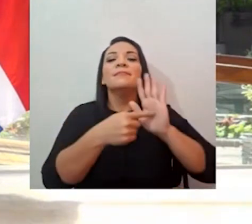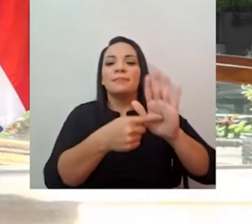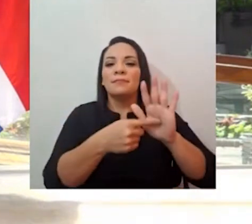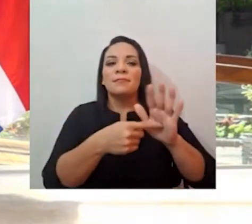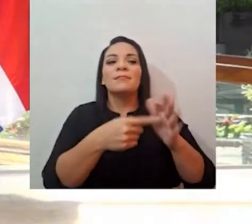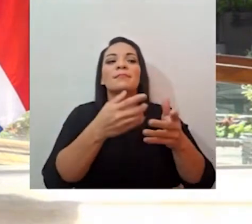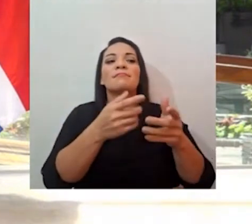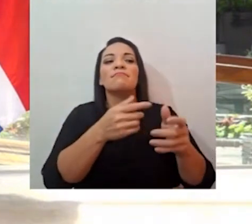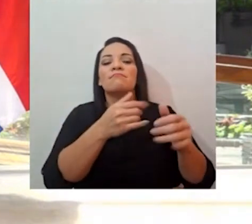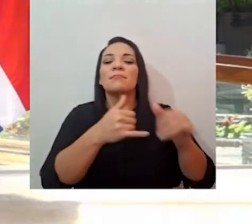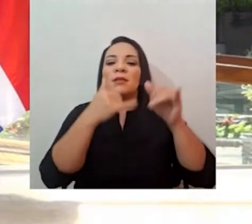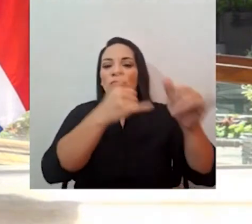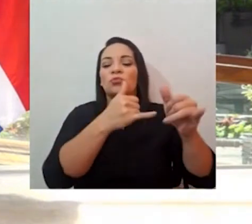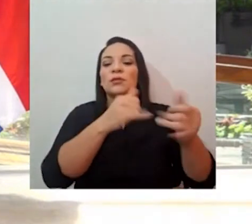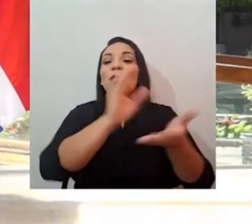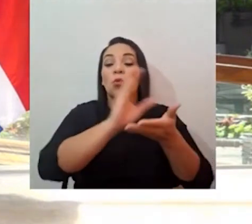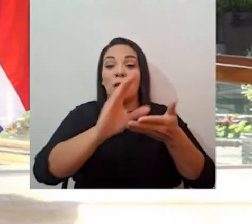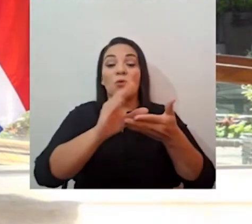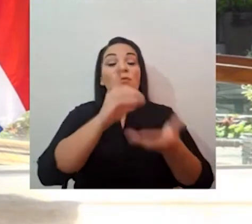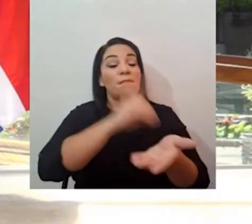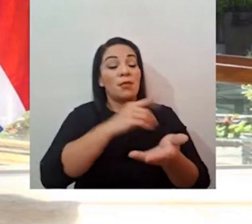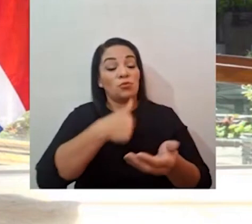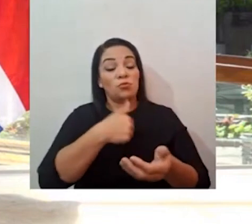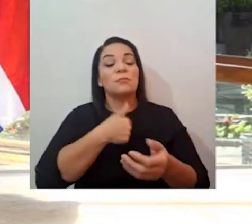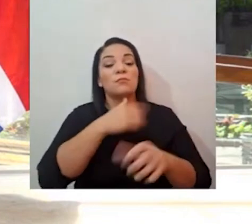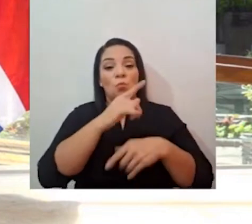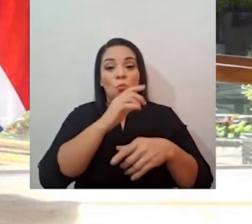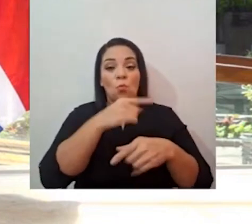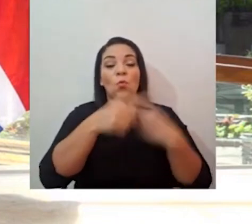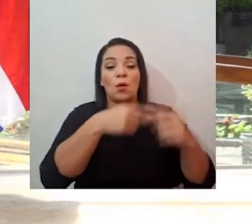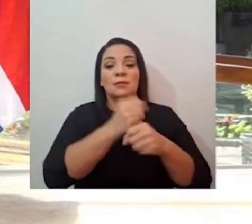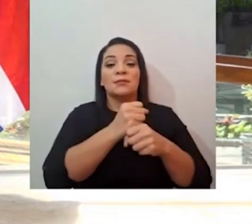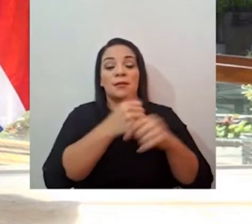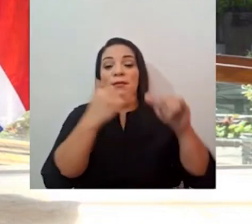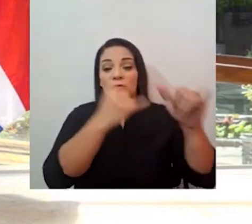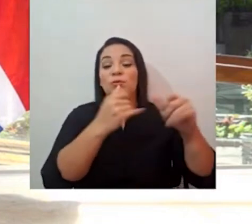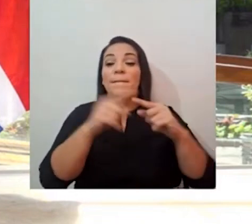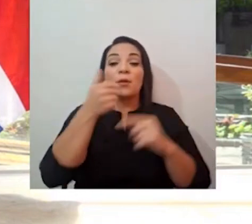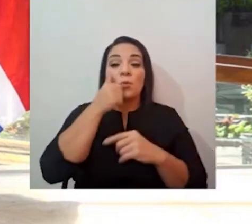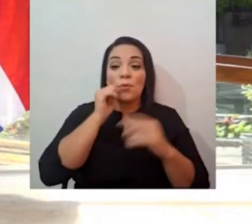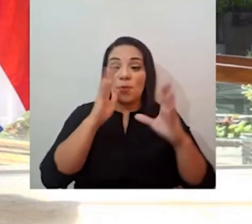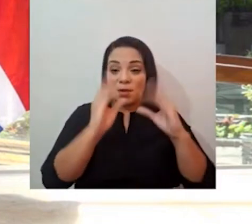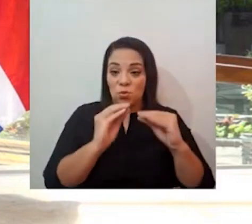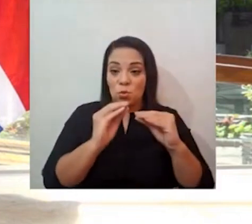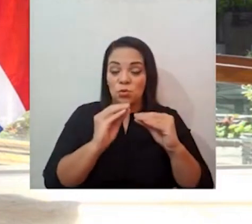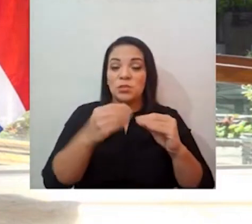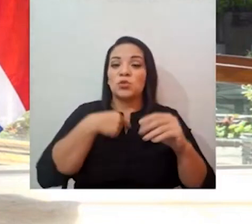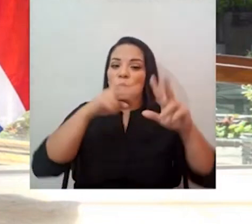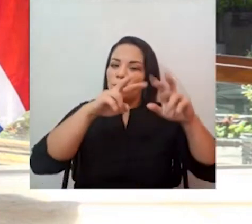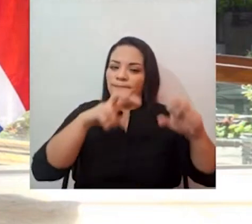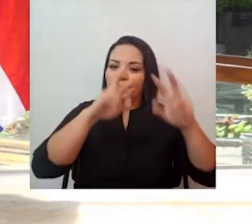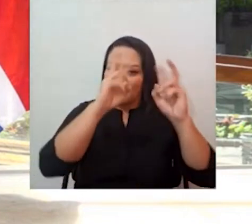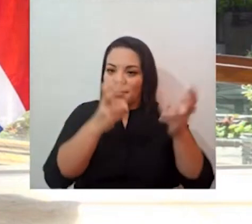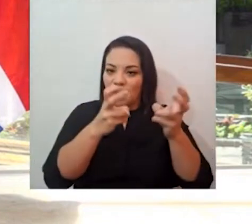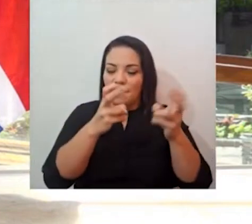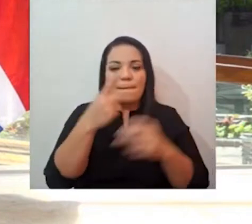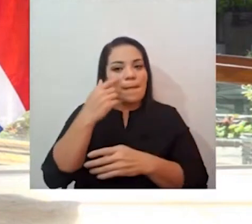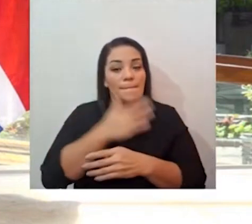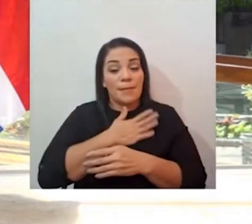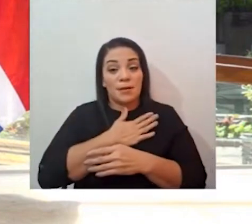colegio de médicos pero anoche eh analizando el tema me pareció que esto no es solo un tema de